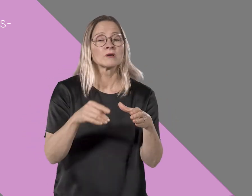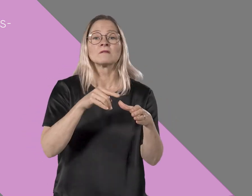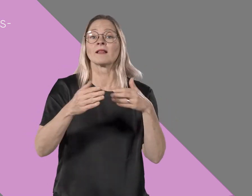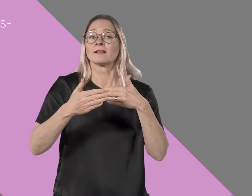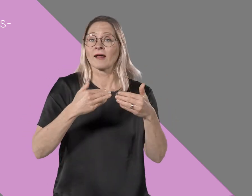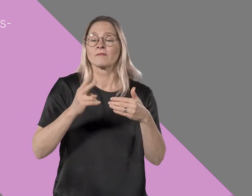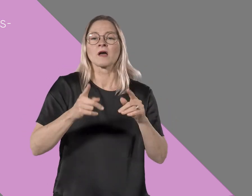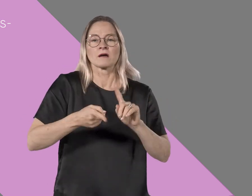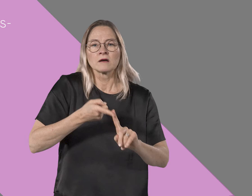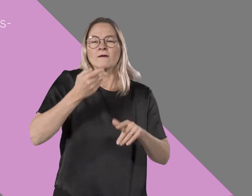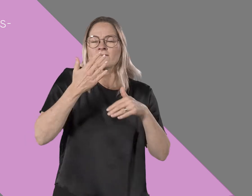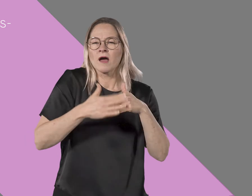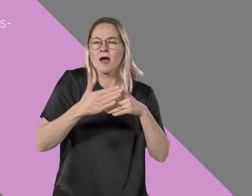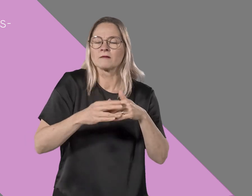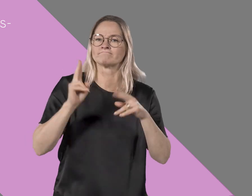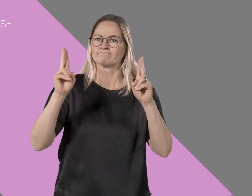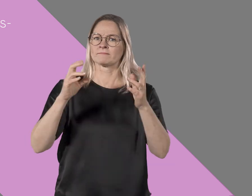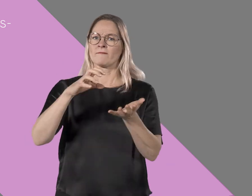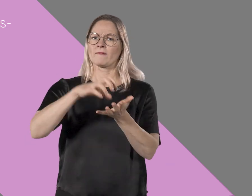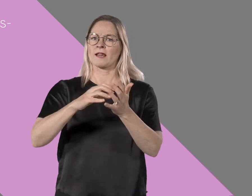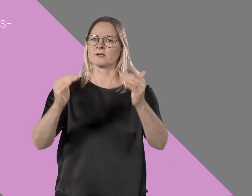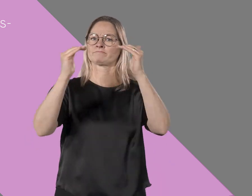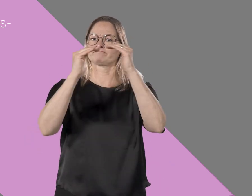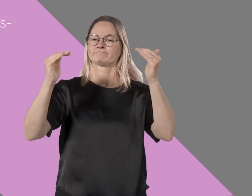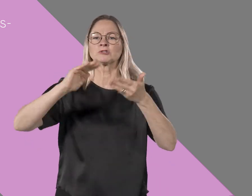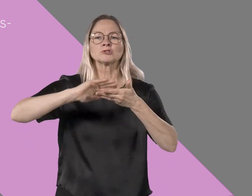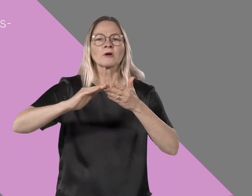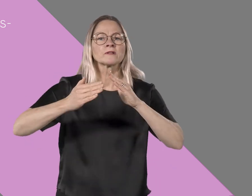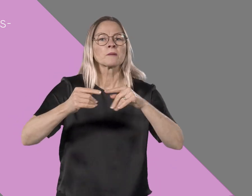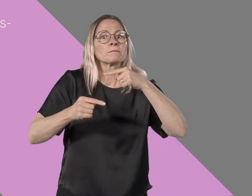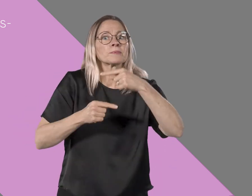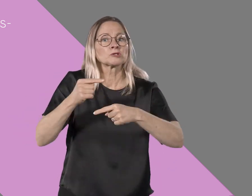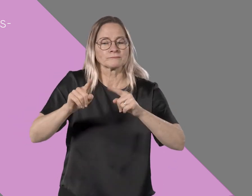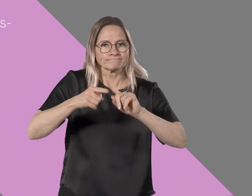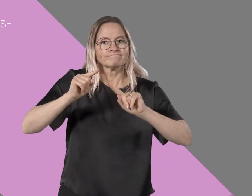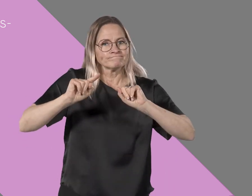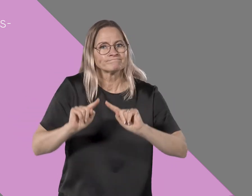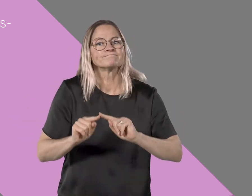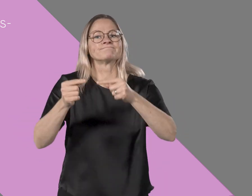jonka tehtävänä on valmistella valtiollisen sovintoprosessin käynnistämistä -